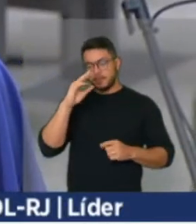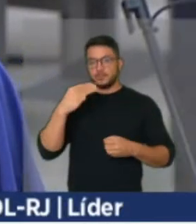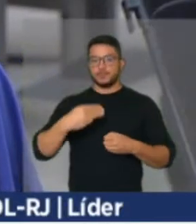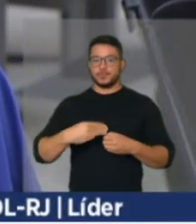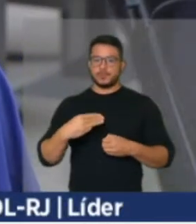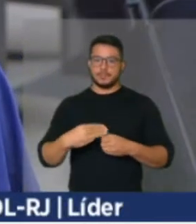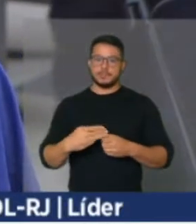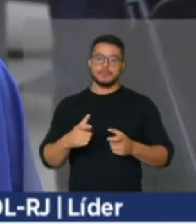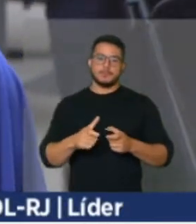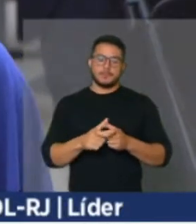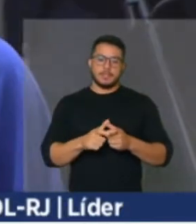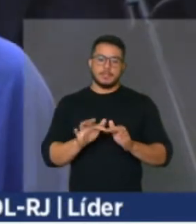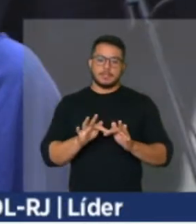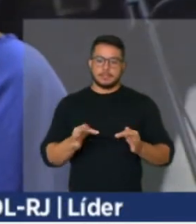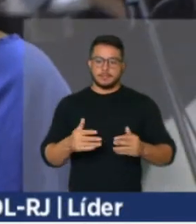DRAMÁTICO QUE O BRASIL ATRAVESSA.